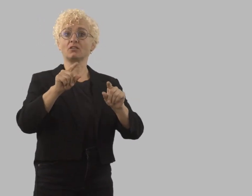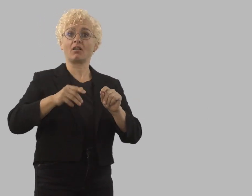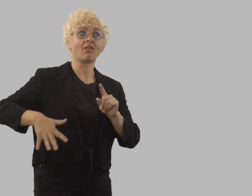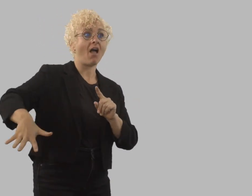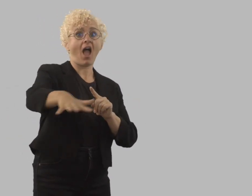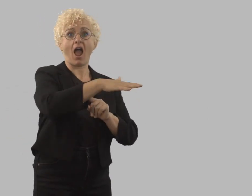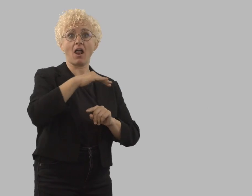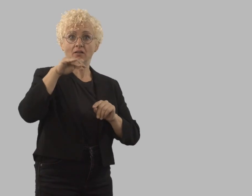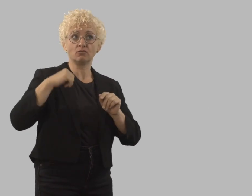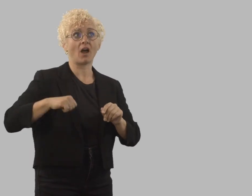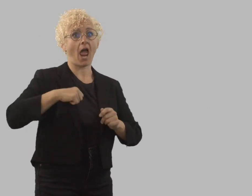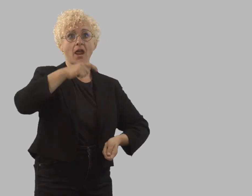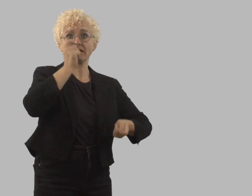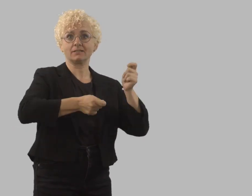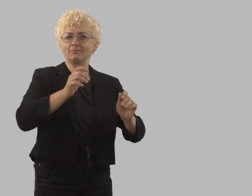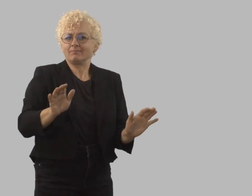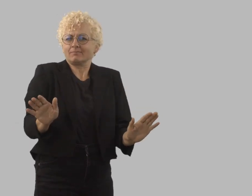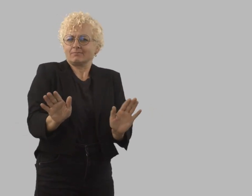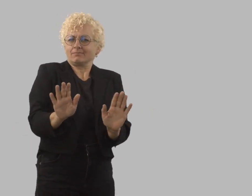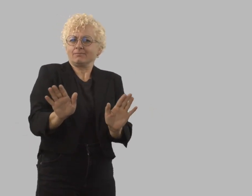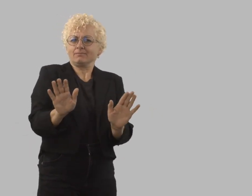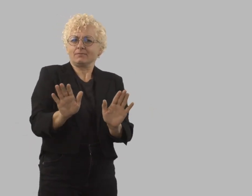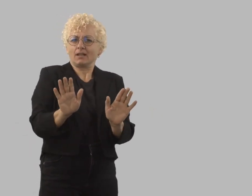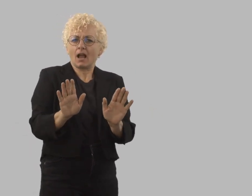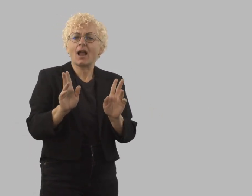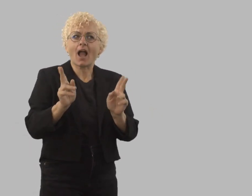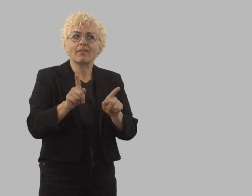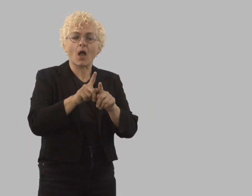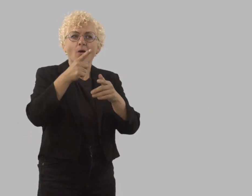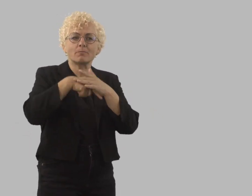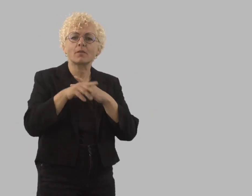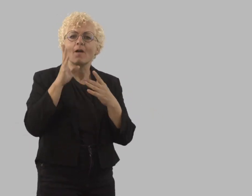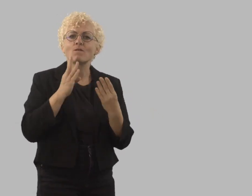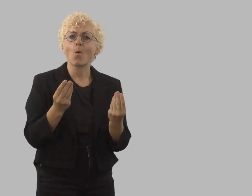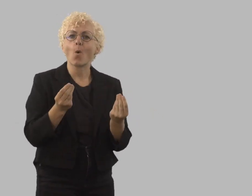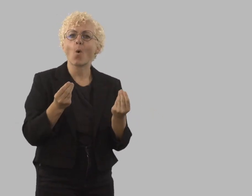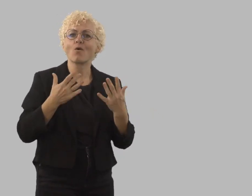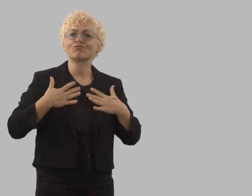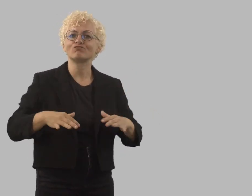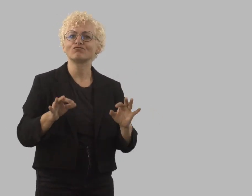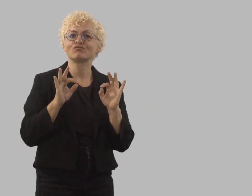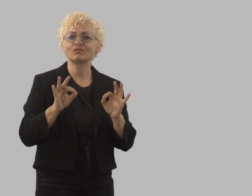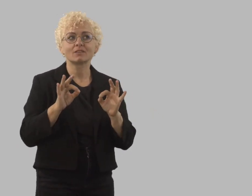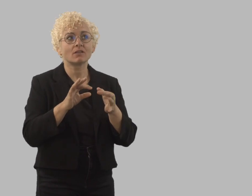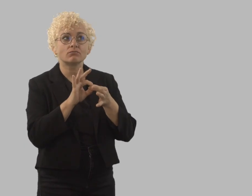dass alles weiß gestrichen ist, sondern dass es eine Wohnlichkeit gibt,